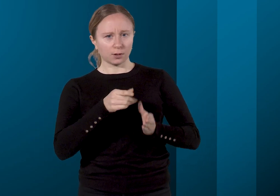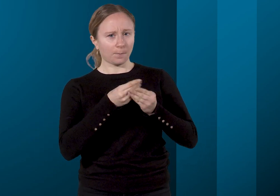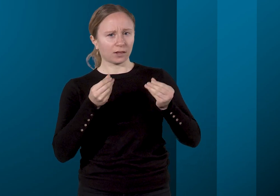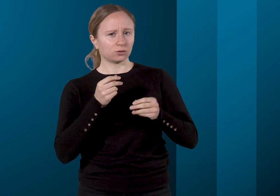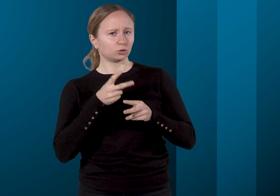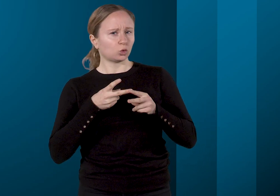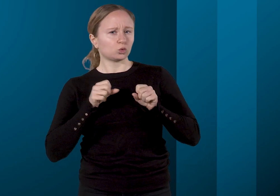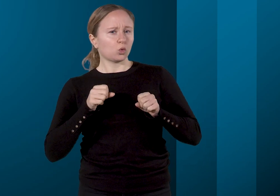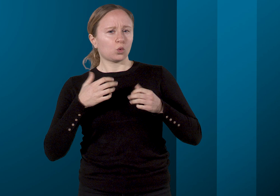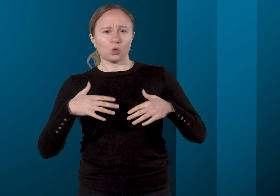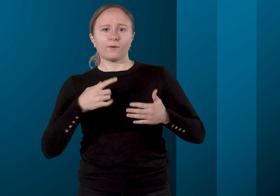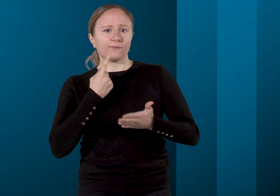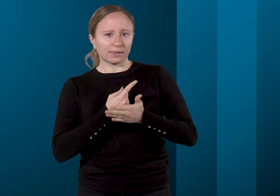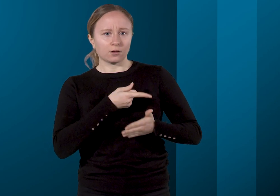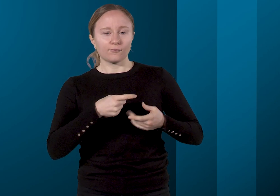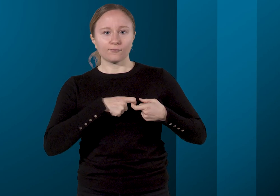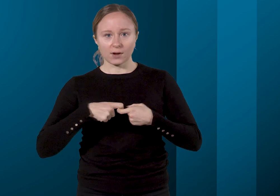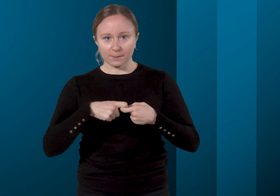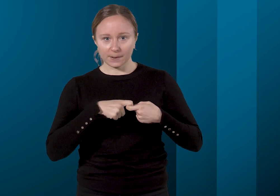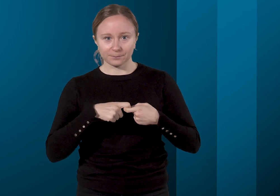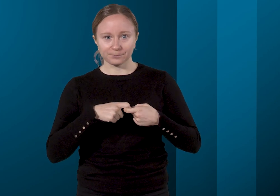för dem efter babyns födsel.